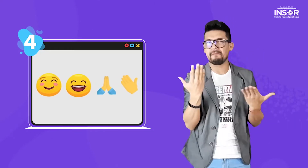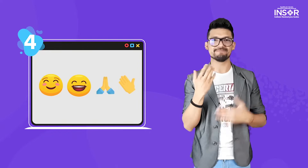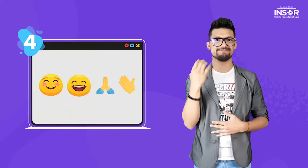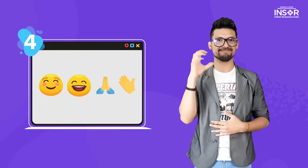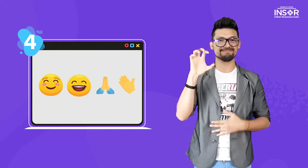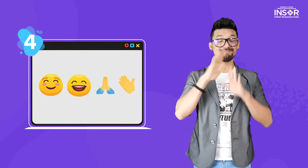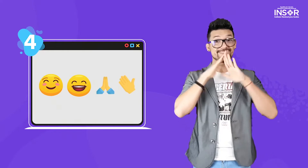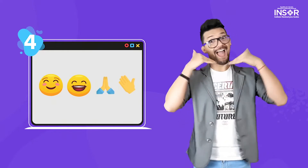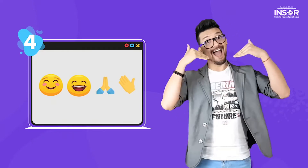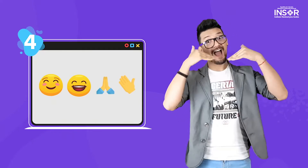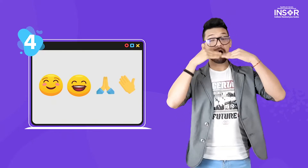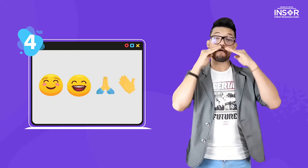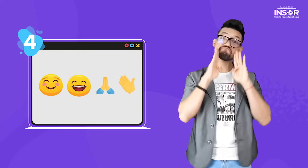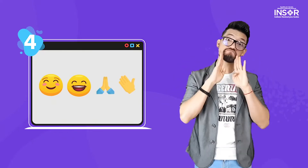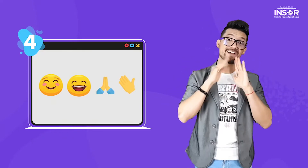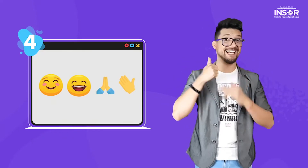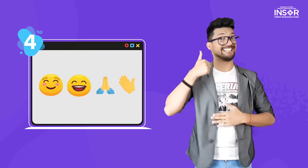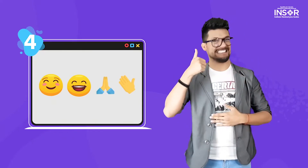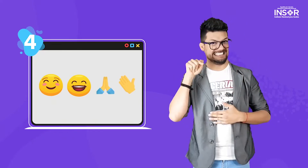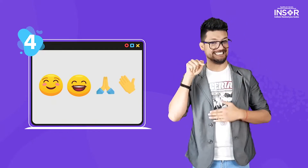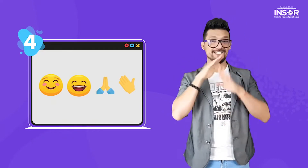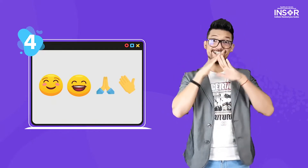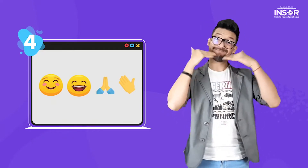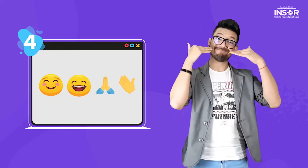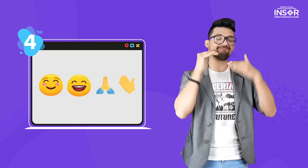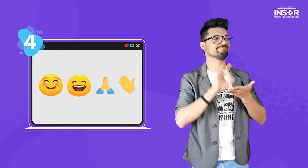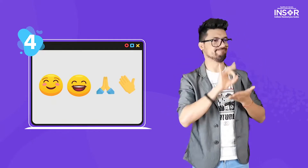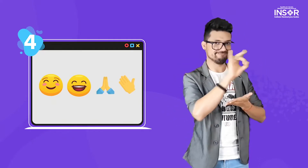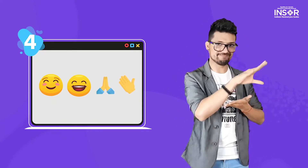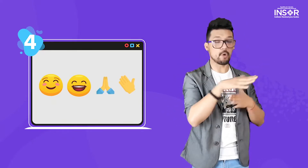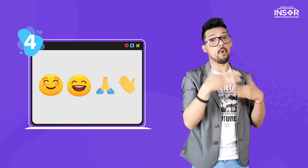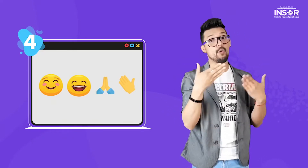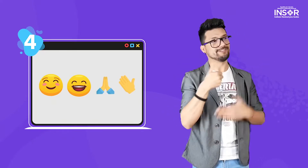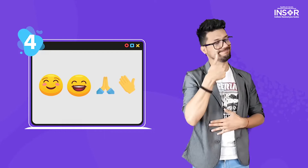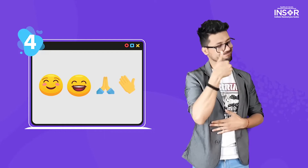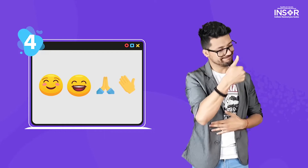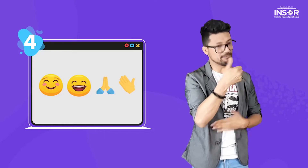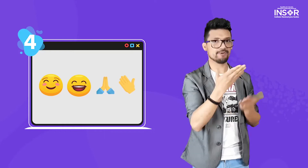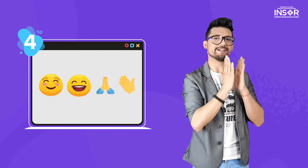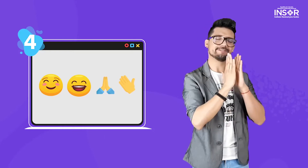Los emoticones correctos también pueden sumar a una respuesta amable y respetuosa.